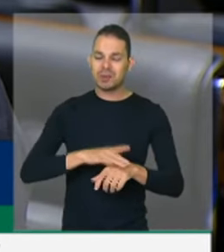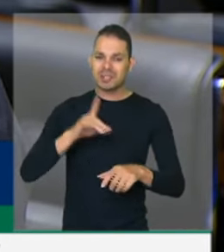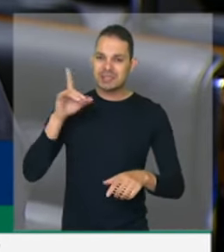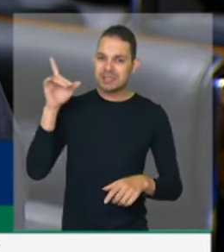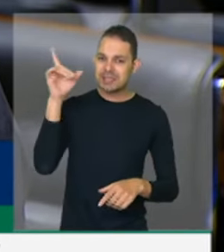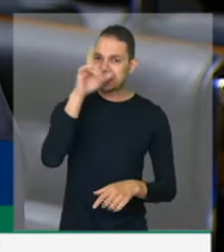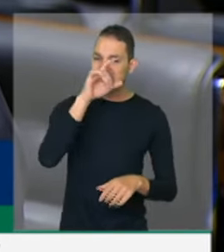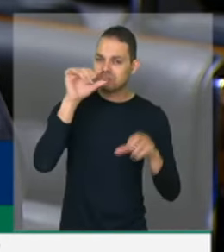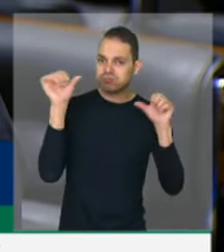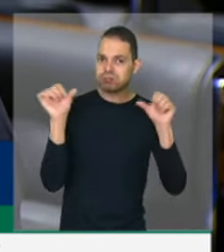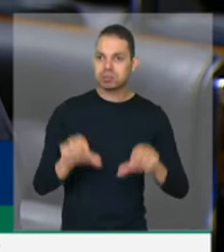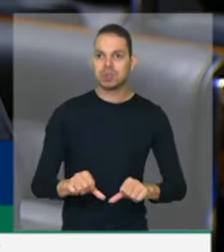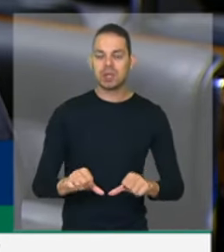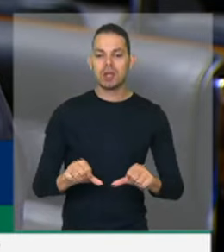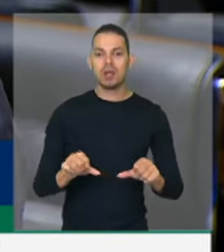DURA POUCO. EU ESTOU RECEBENDO INFORMAÇÕES DO GOVERNO DO